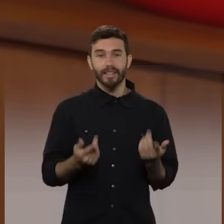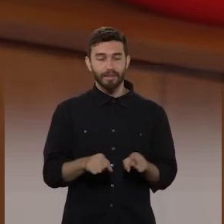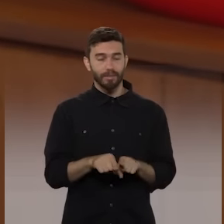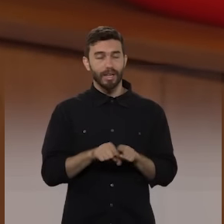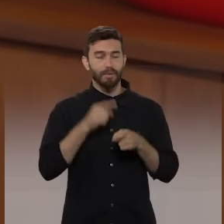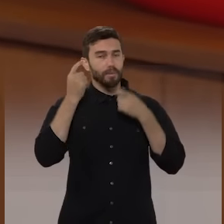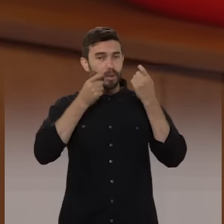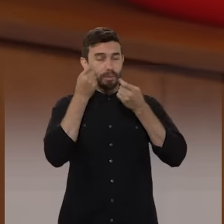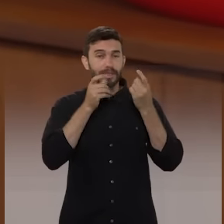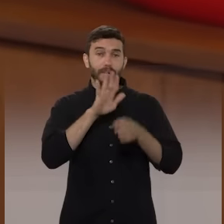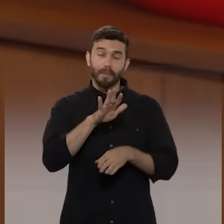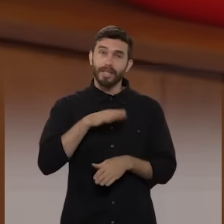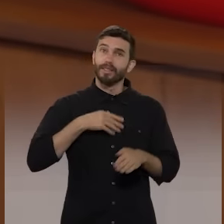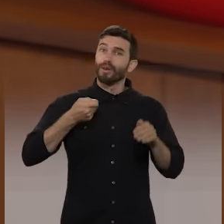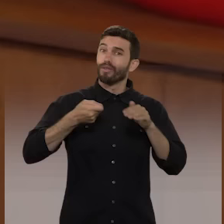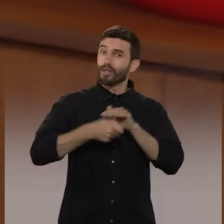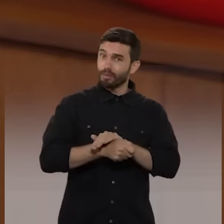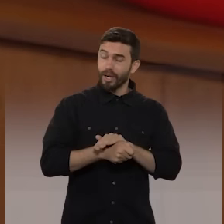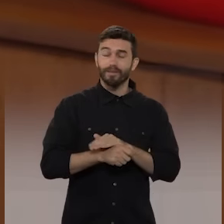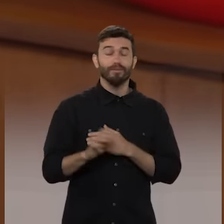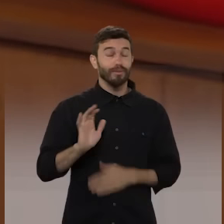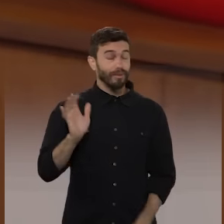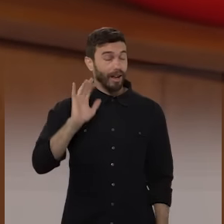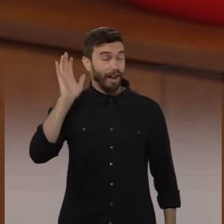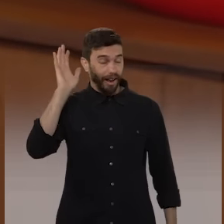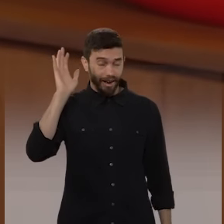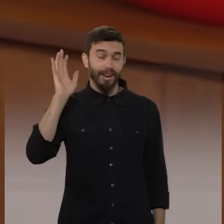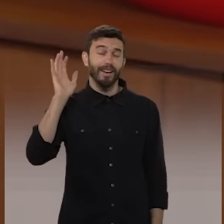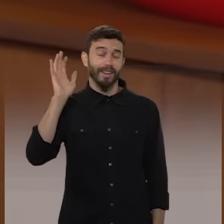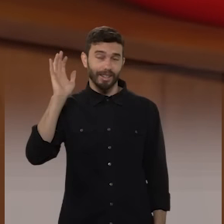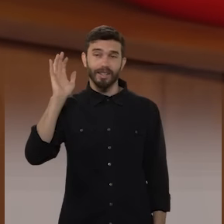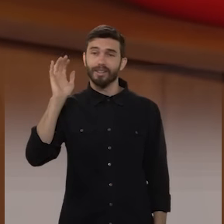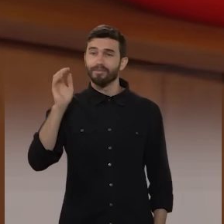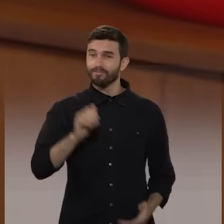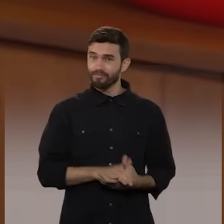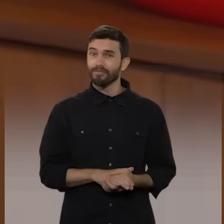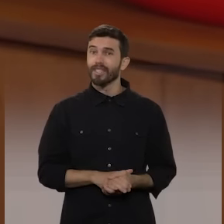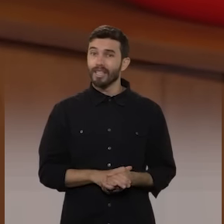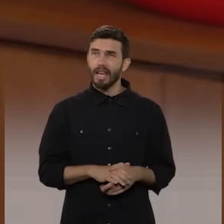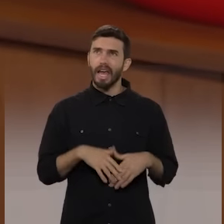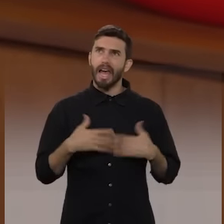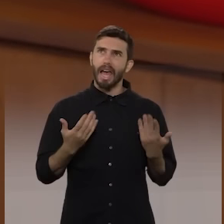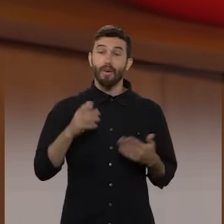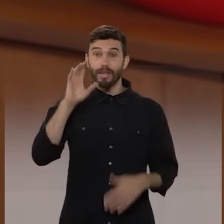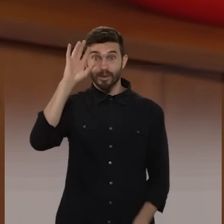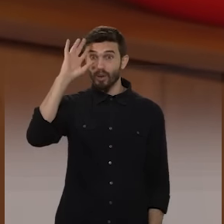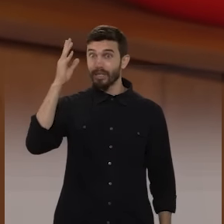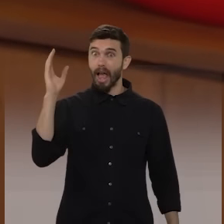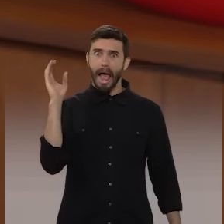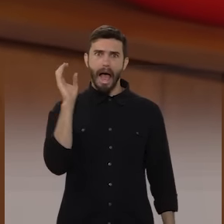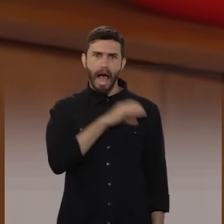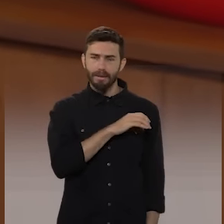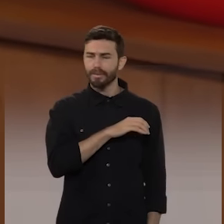É um investimento grande, não é um investimento pequeno, não é uma solução rápida. Não se pode